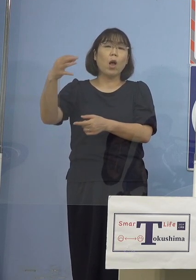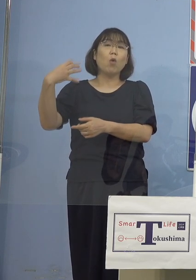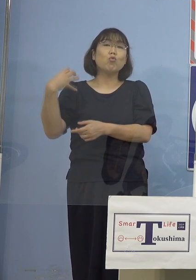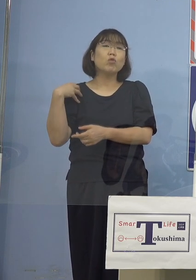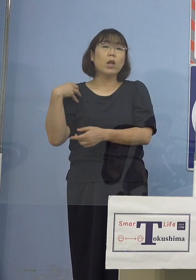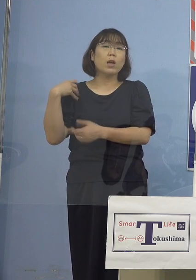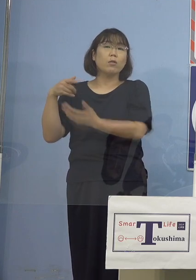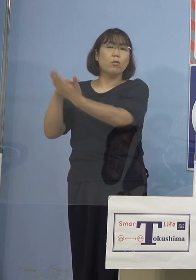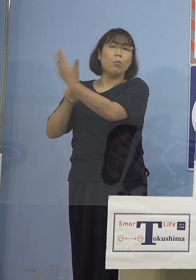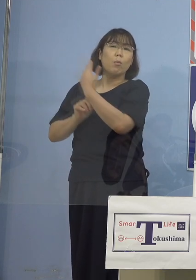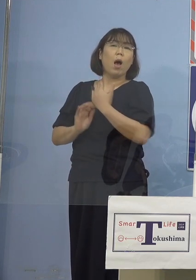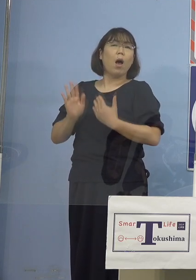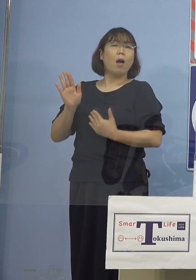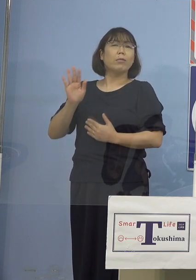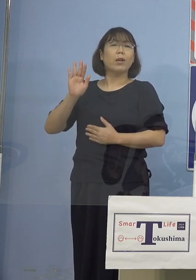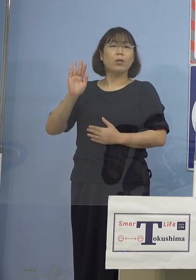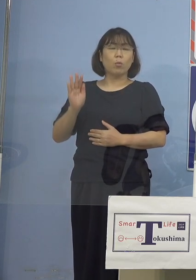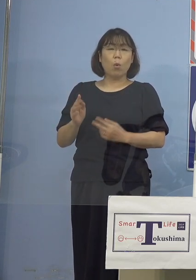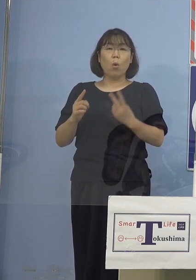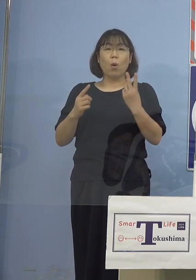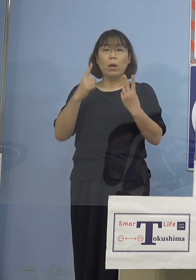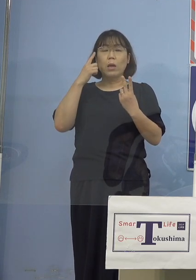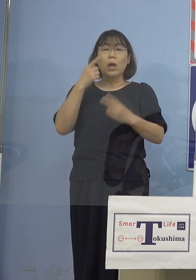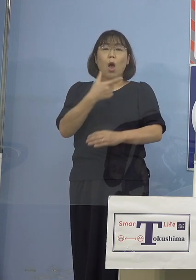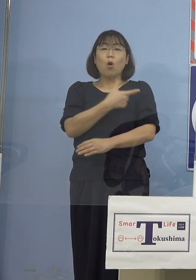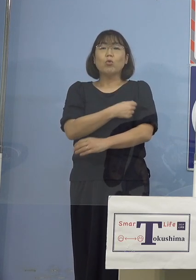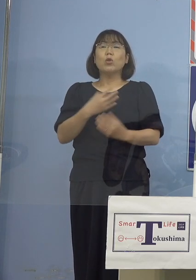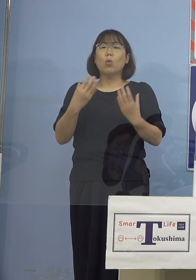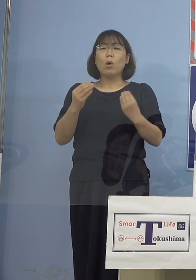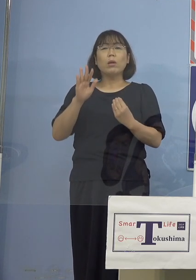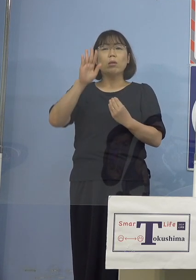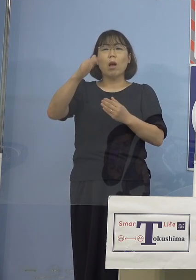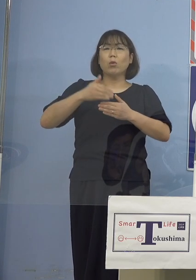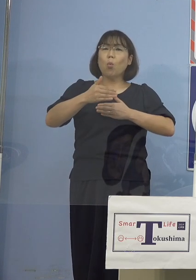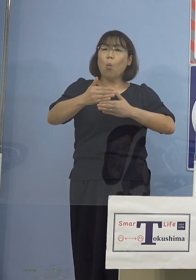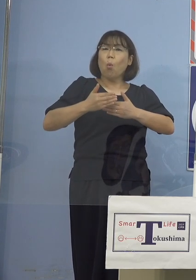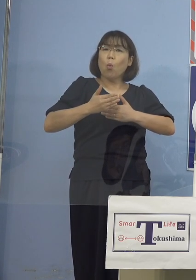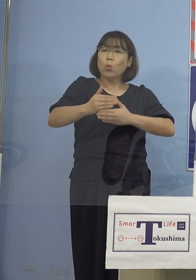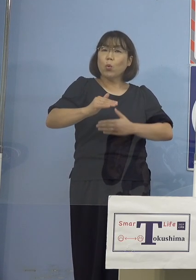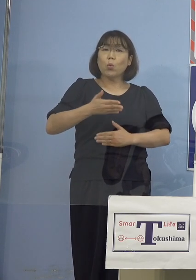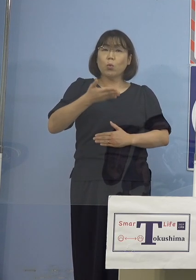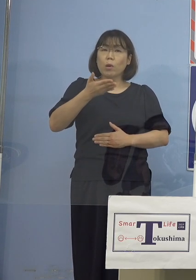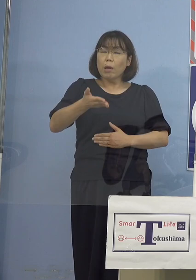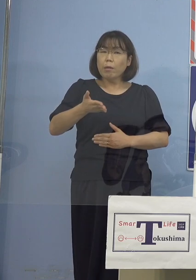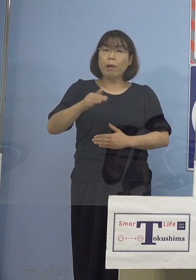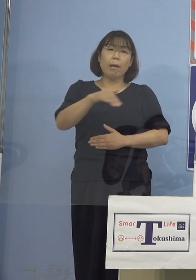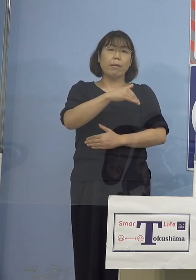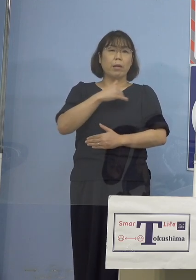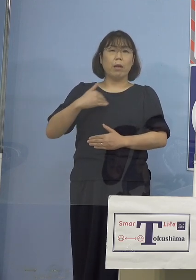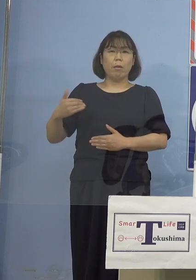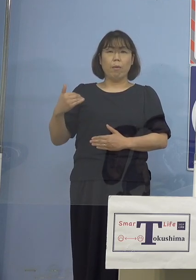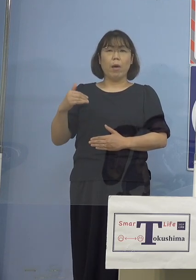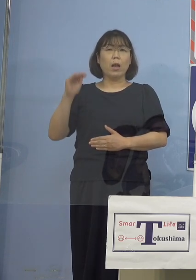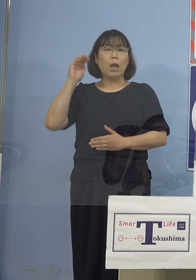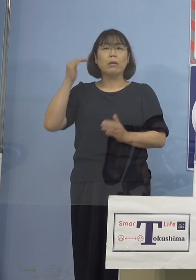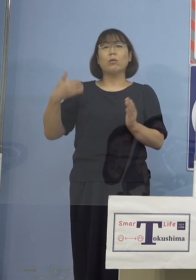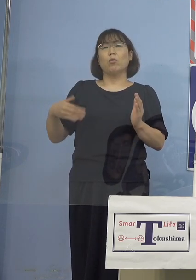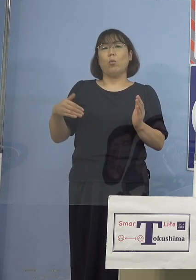どのくらいの2度目からの間隔で打つとかですね ここのところは、まだ我々も お聞きをしていないところでありますので